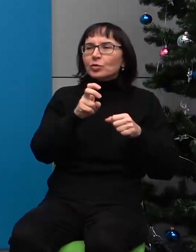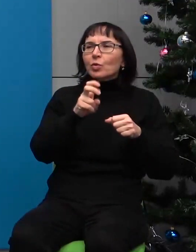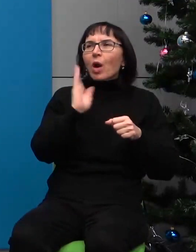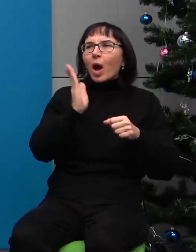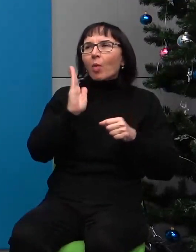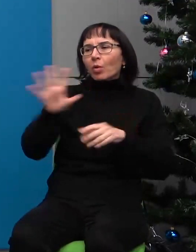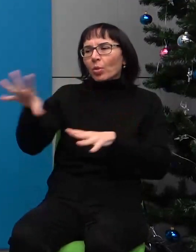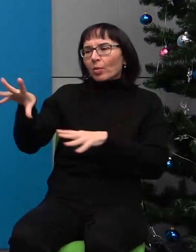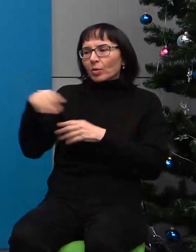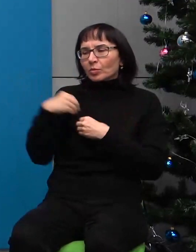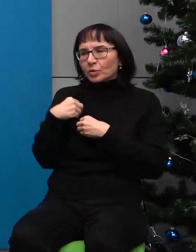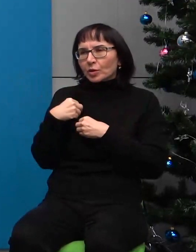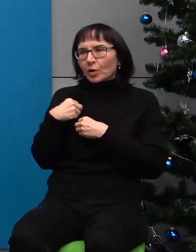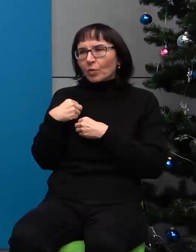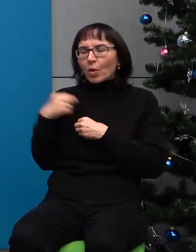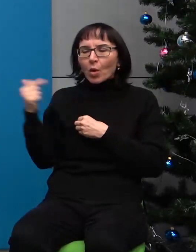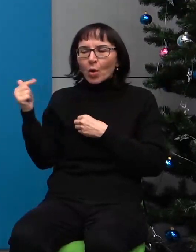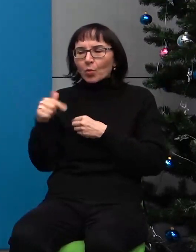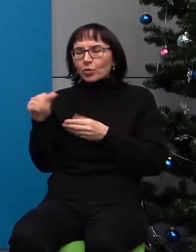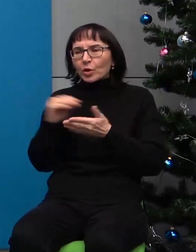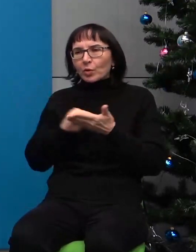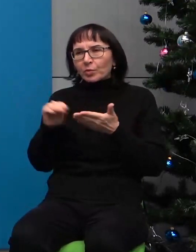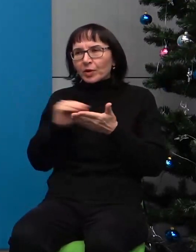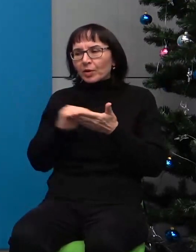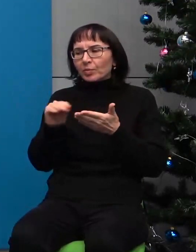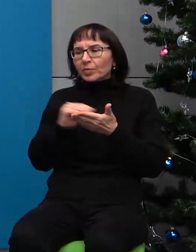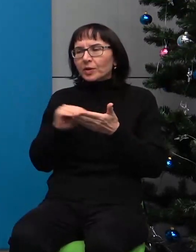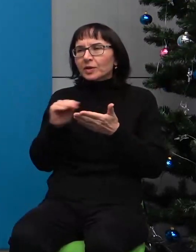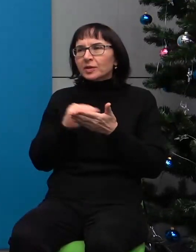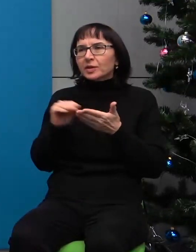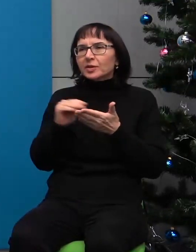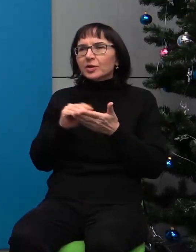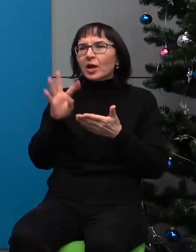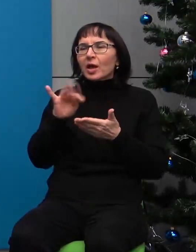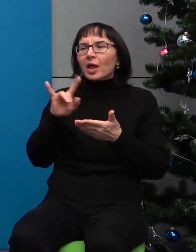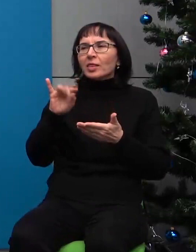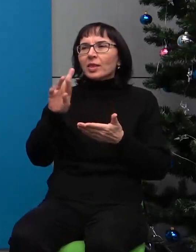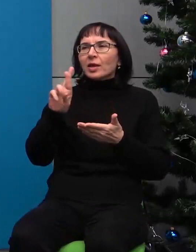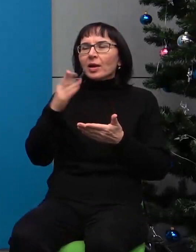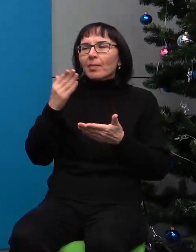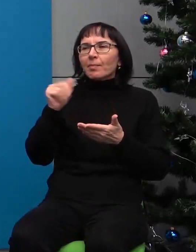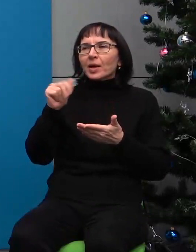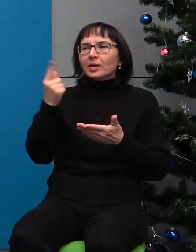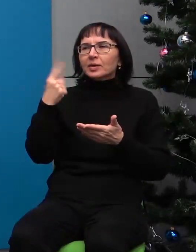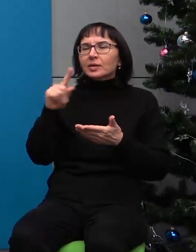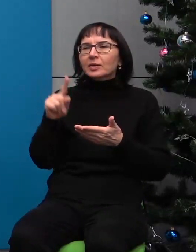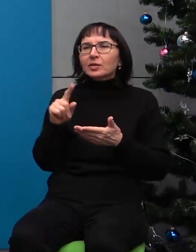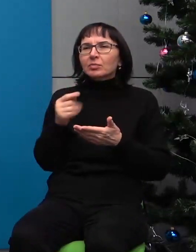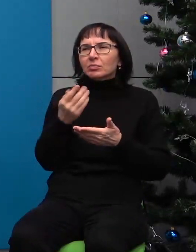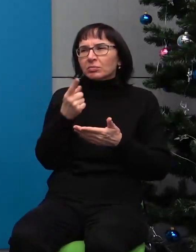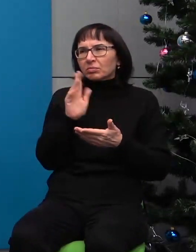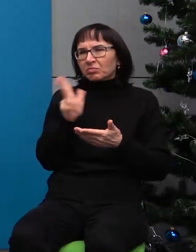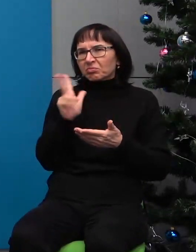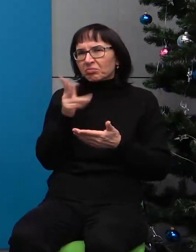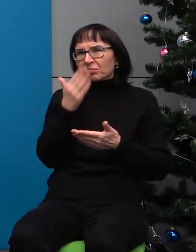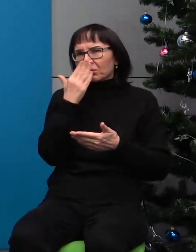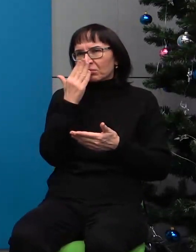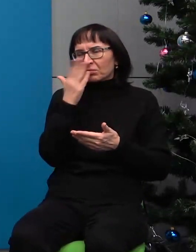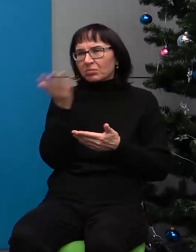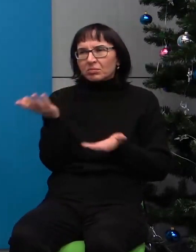Więc musiałem napisać. I napisałem o wizerunku Tyrmanda. Bo nie wiadomo, kim ten Tyrmand jest. Tak jak Państwu teraz mówię,